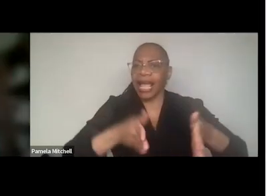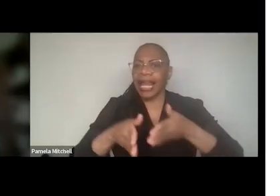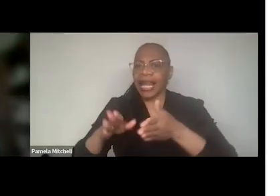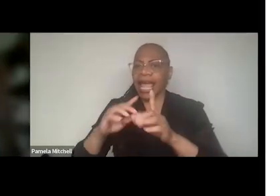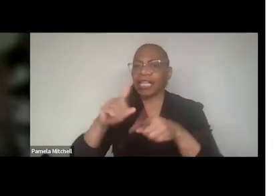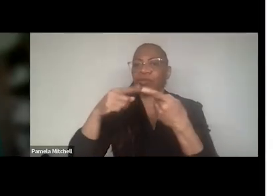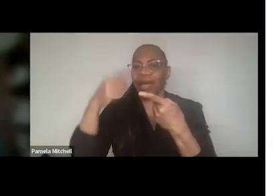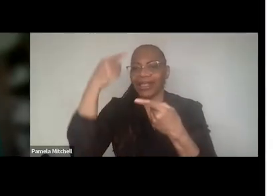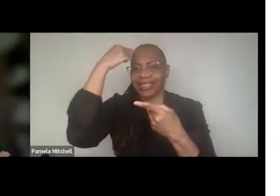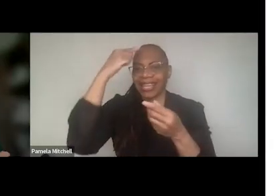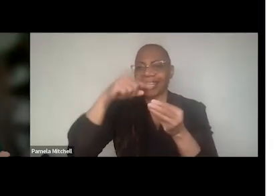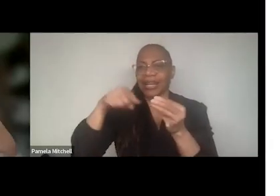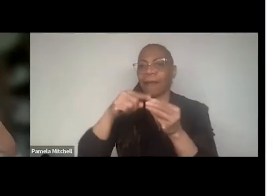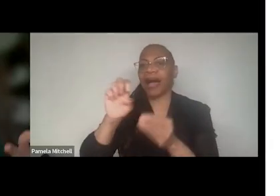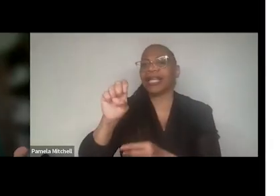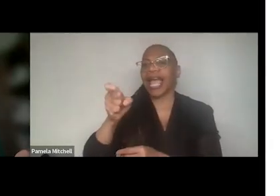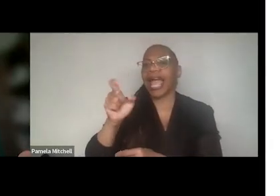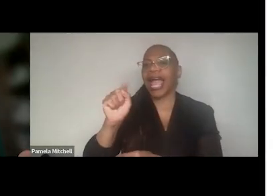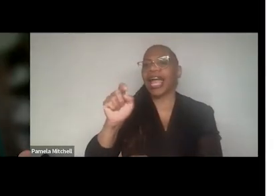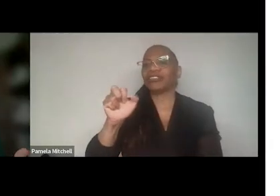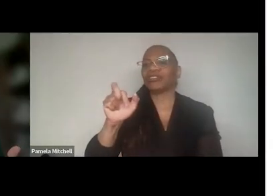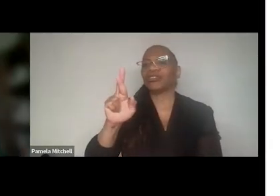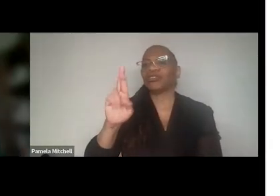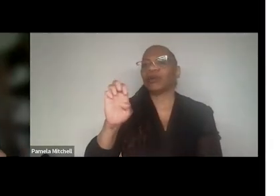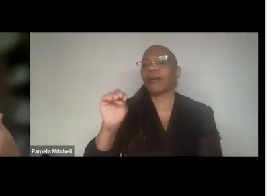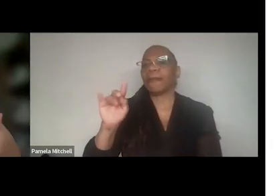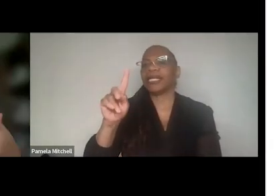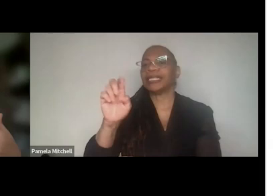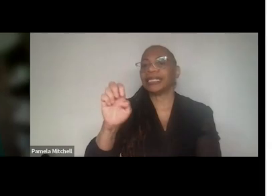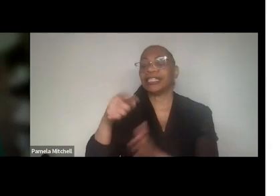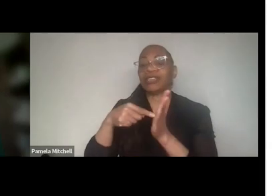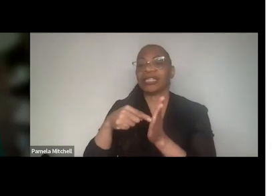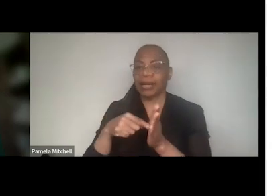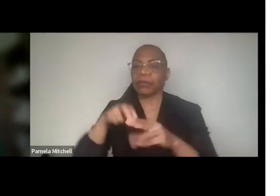La limitación extrema es no poder ponerse de pie desde una posición sentada, mantener el equilibrio,